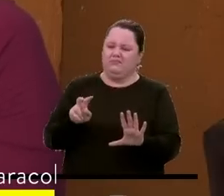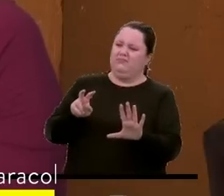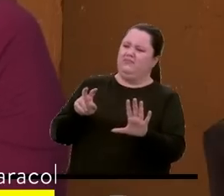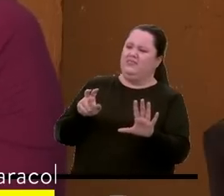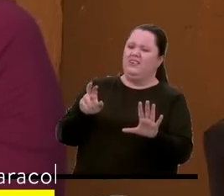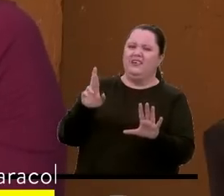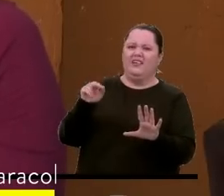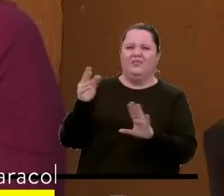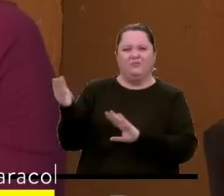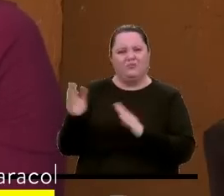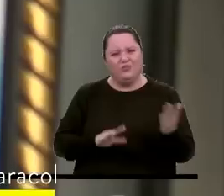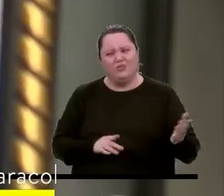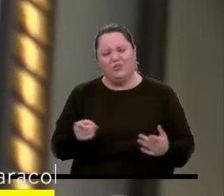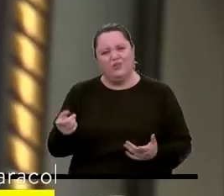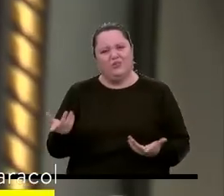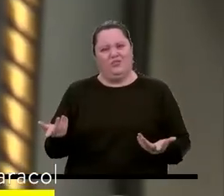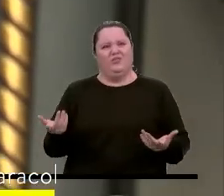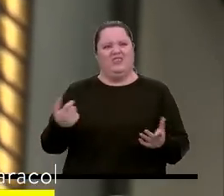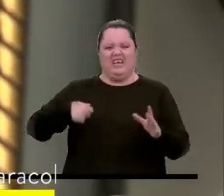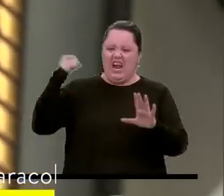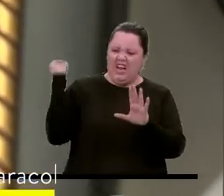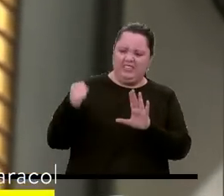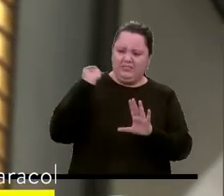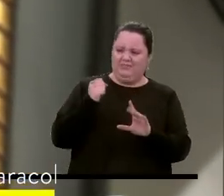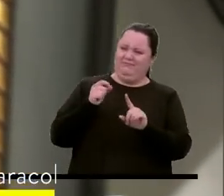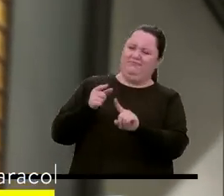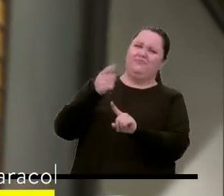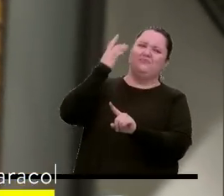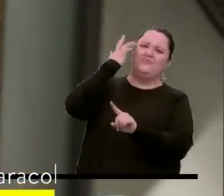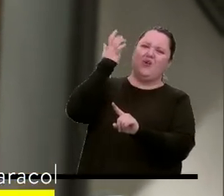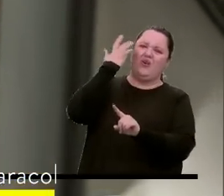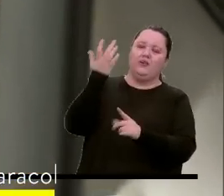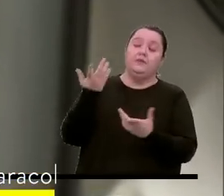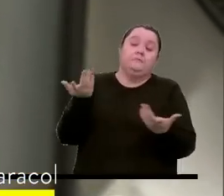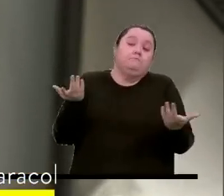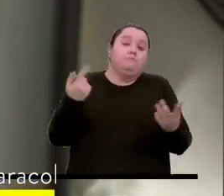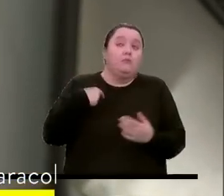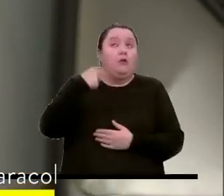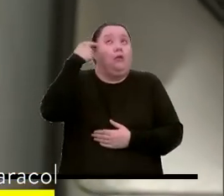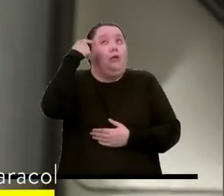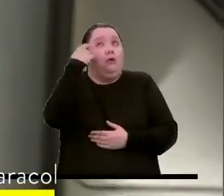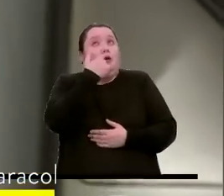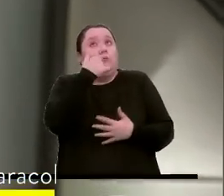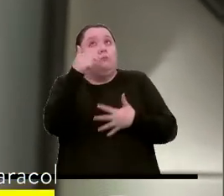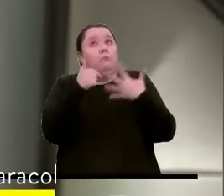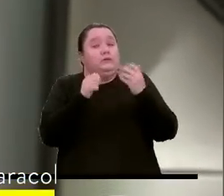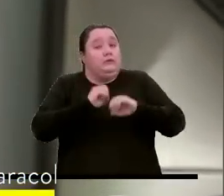la noticia del periódico fue cuando nos enteramos que fueron 27 puñaladas, se nos hizo raro